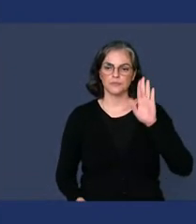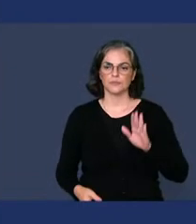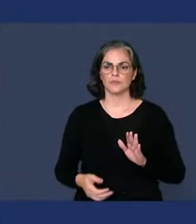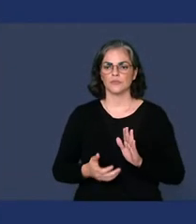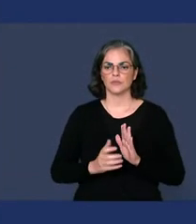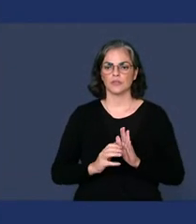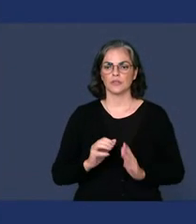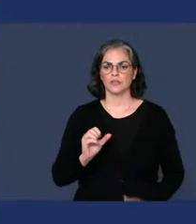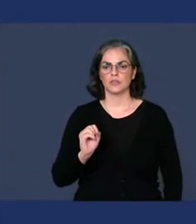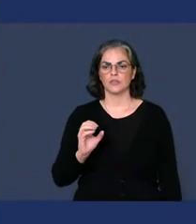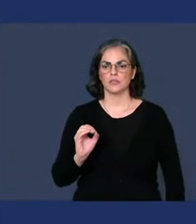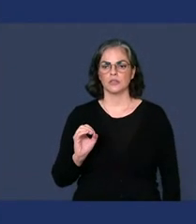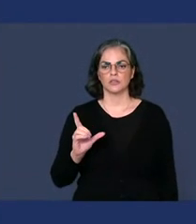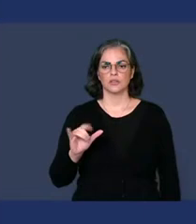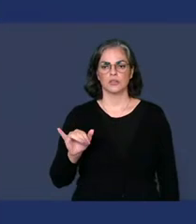PRECISA SER APRECIADO E